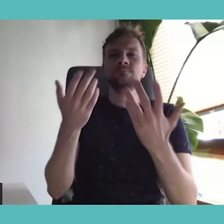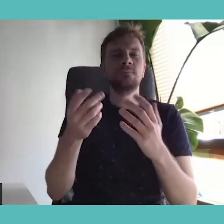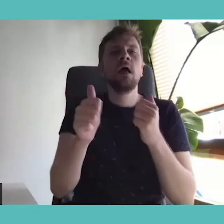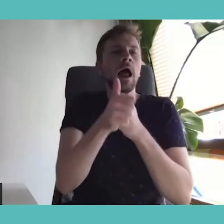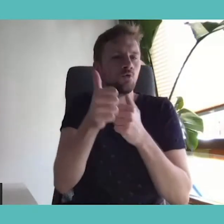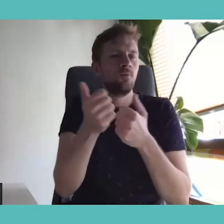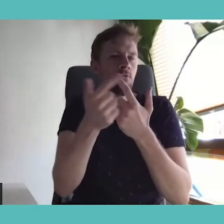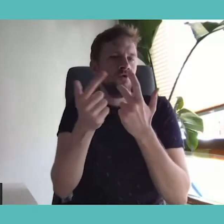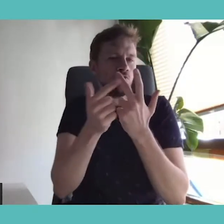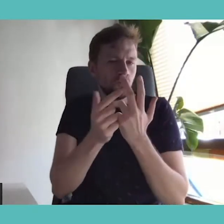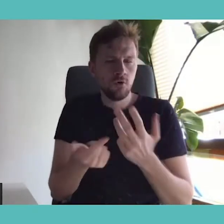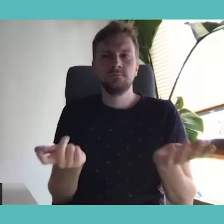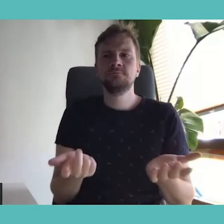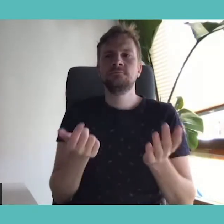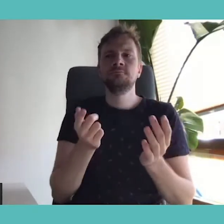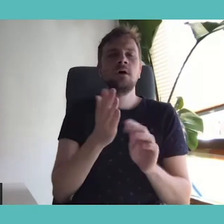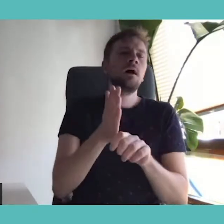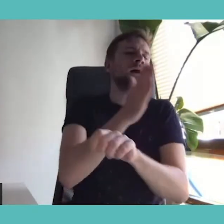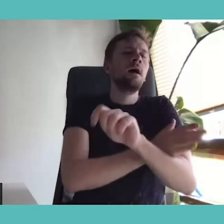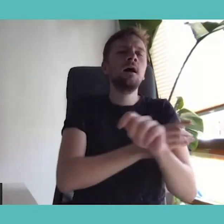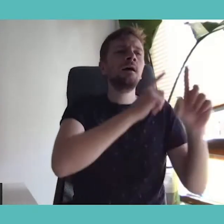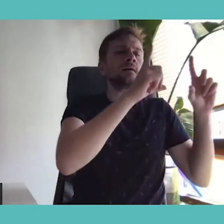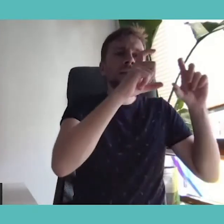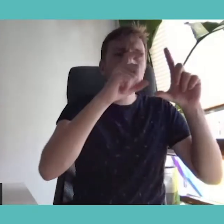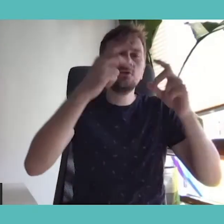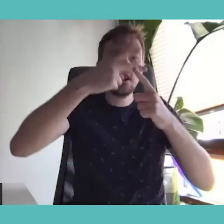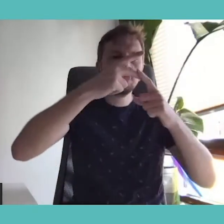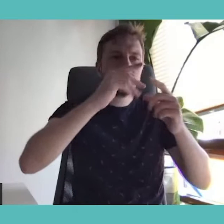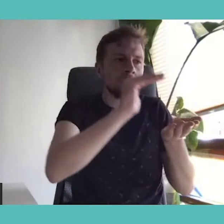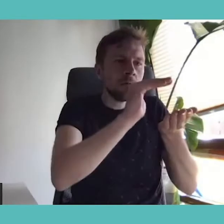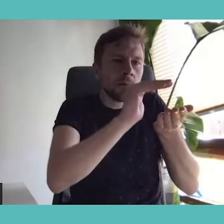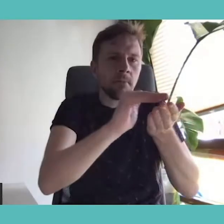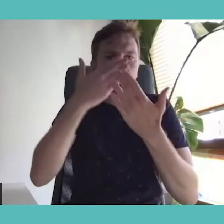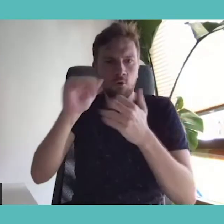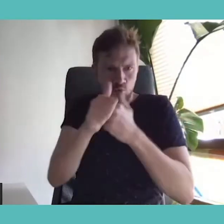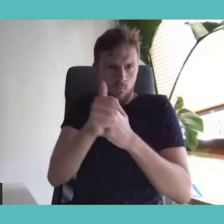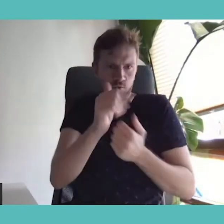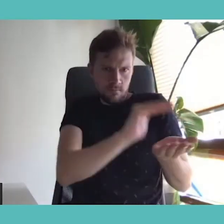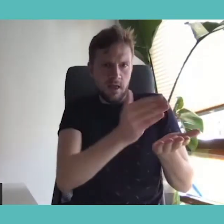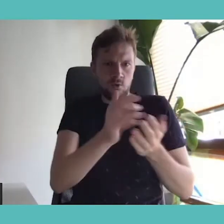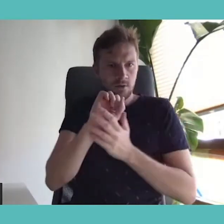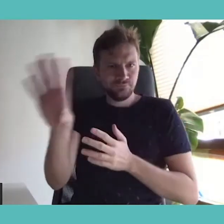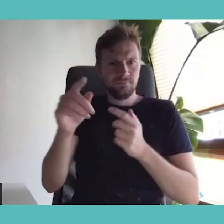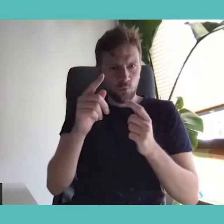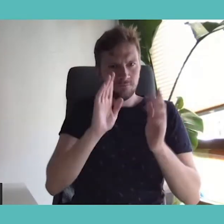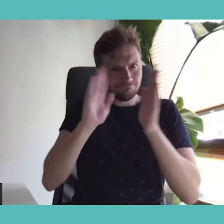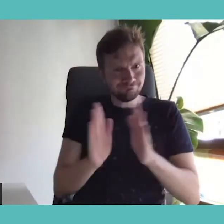Podałem stosowne argumnety. Wcześniej robiliśmy zdjęcia z ekranem, na którym był bardzo mały tłumacz, aby mieć dowód. Też wysłaliśmy to do telewizji.